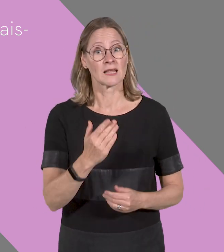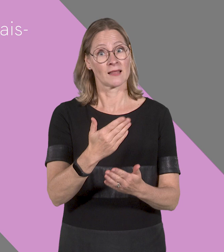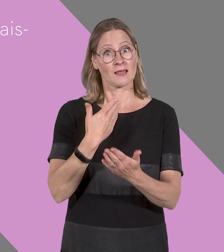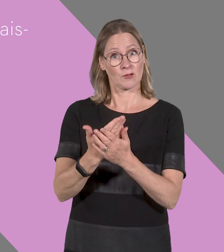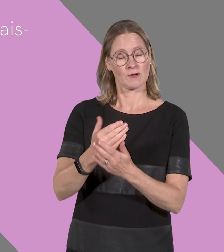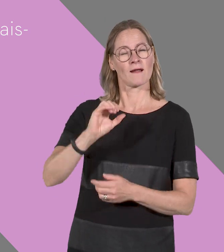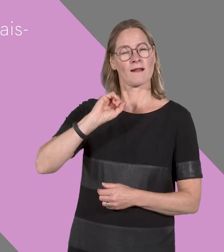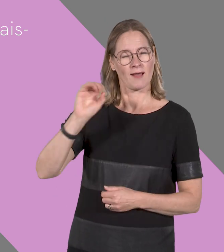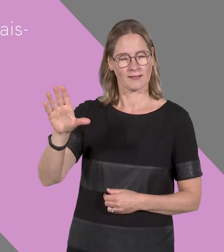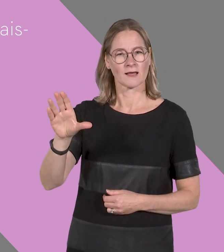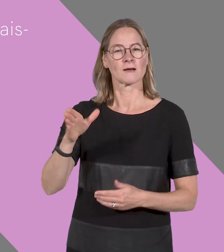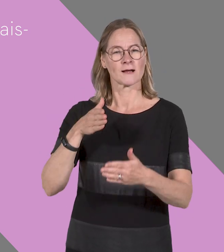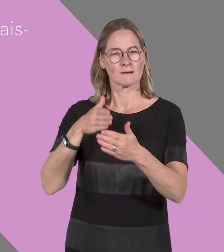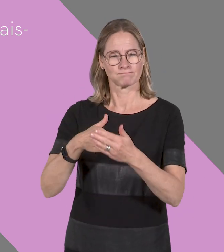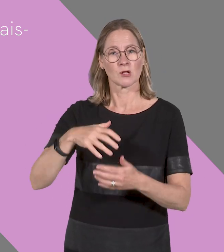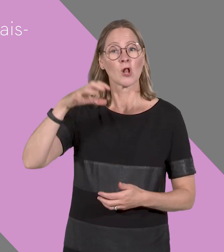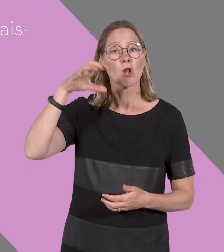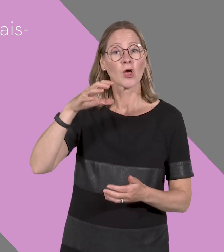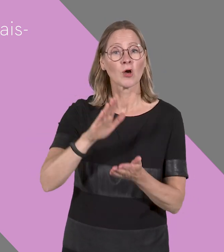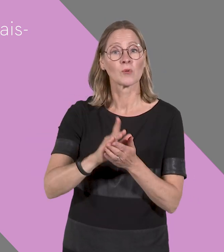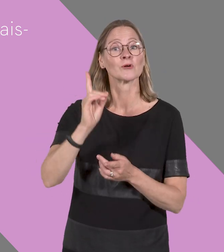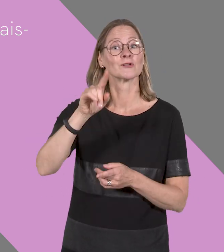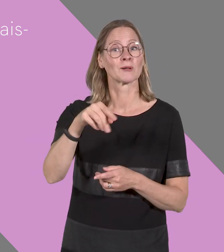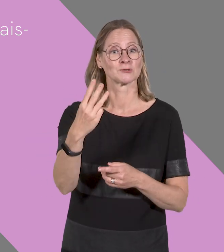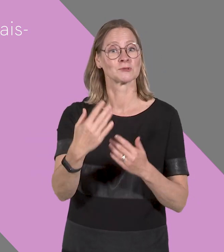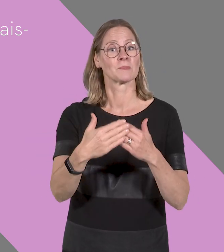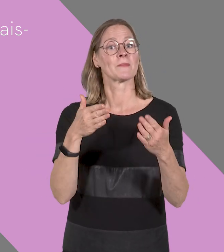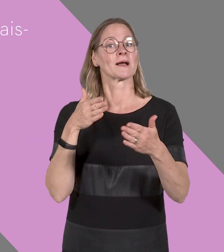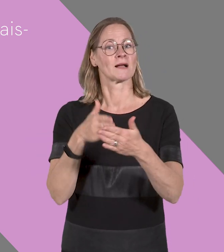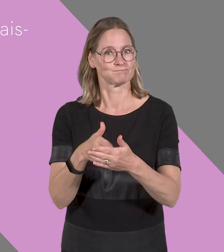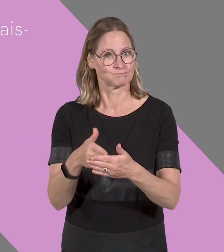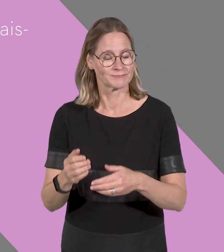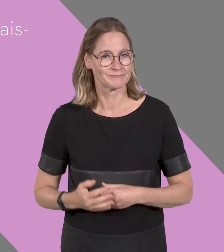Lähetä ehdotuksesi 13.10. mennessä.